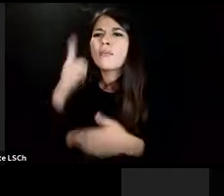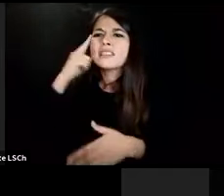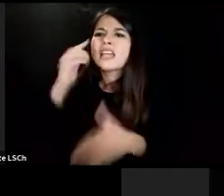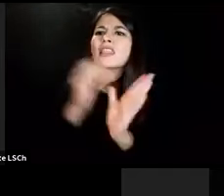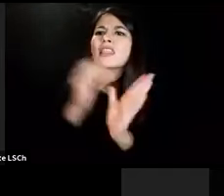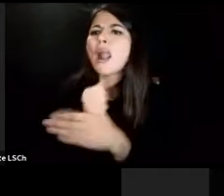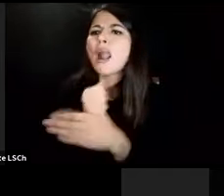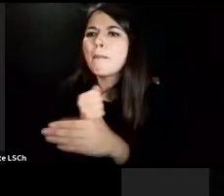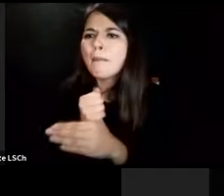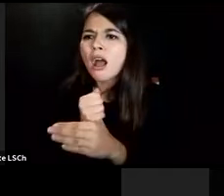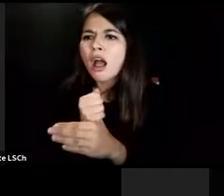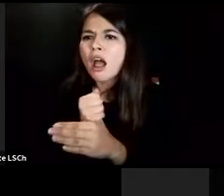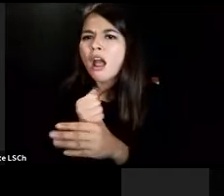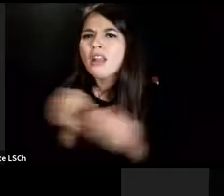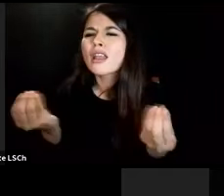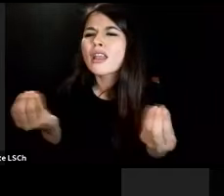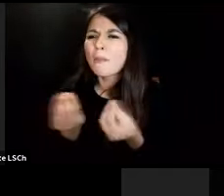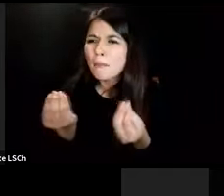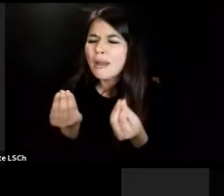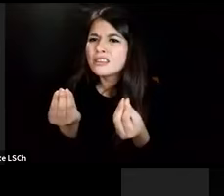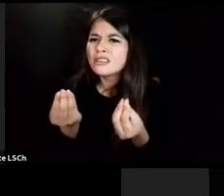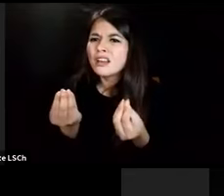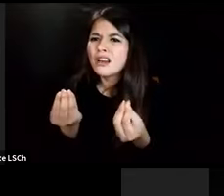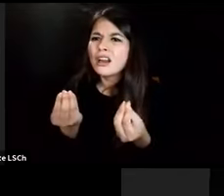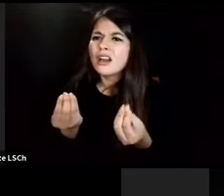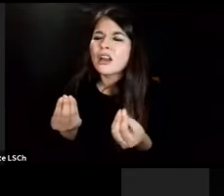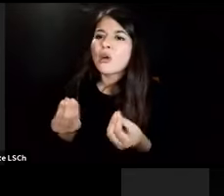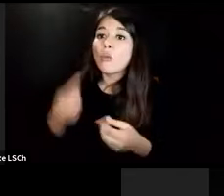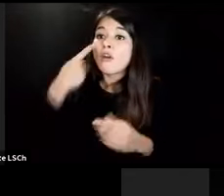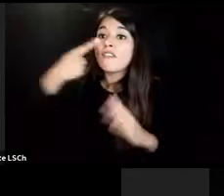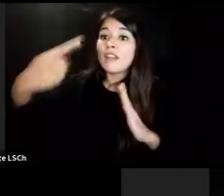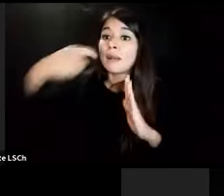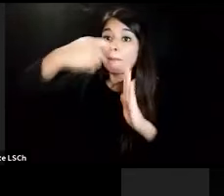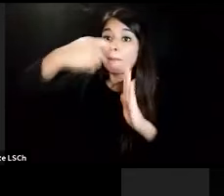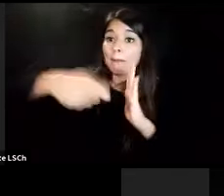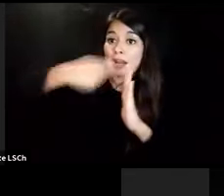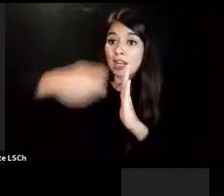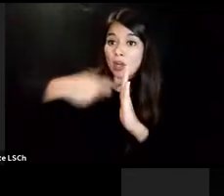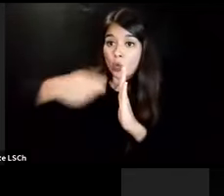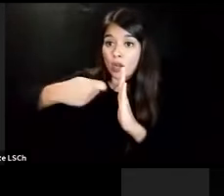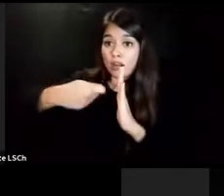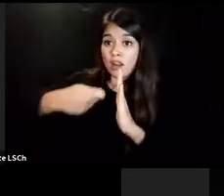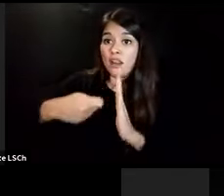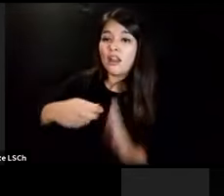audiolibro, que es como ver una película? La respuesta si es que alguien quiere